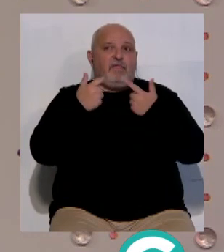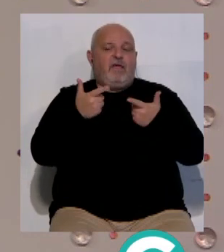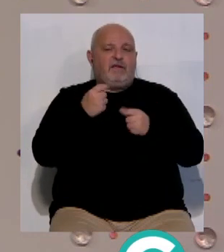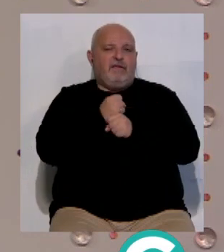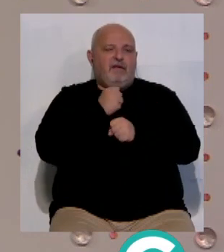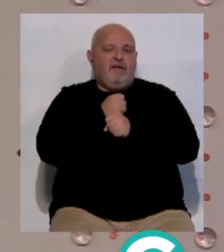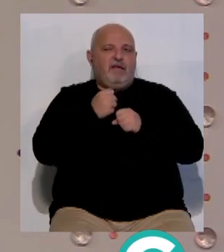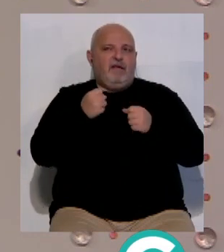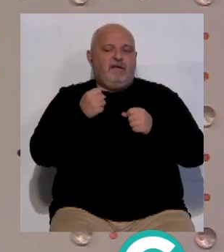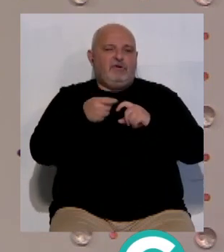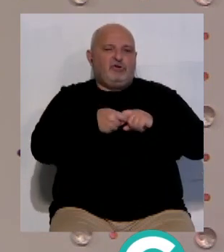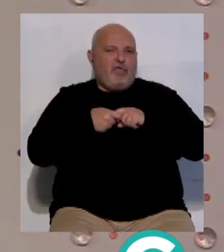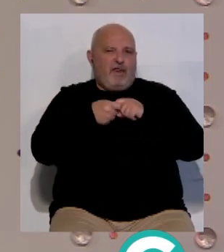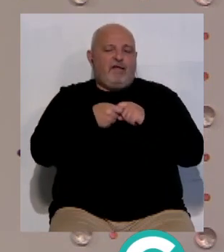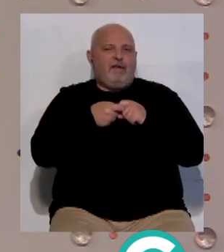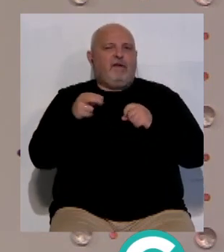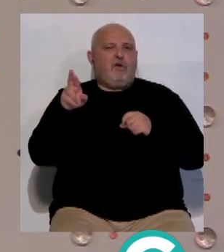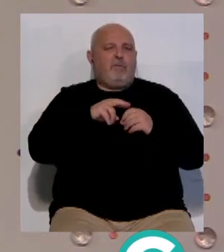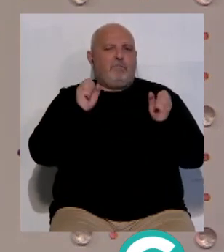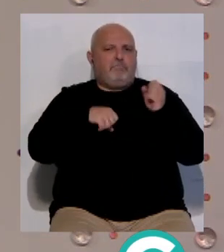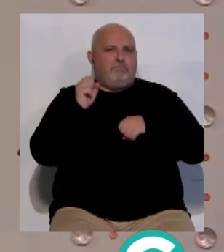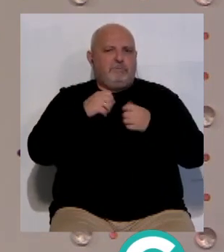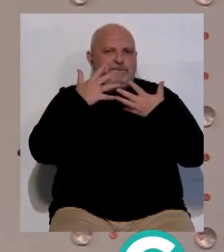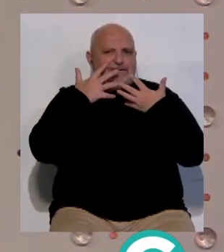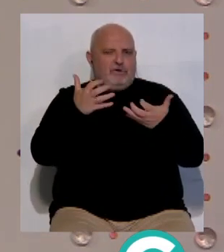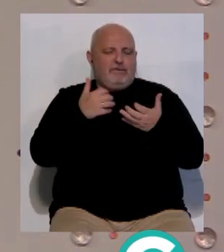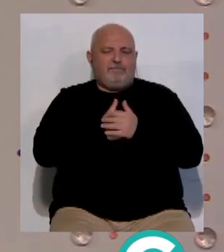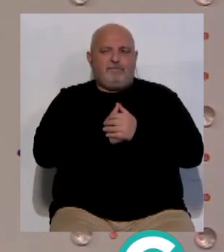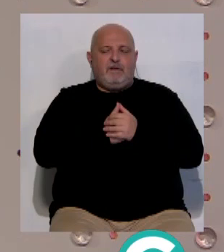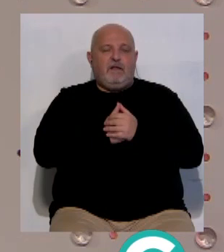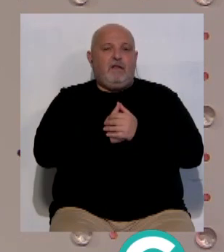esa solidaridad ha recuperado la competitividad está claro que que nos hemos tenido que basar en